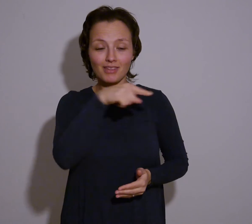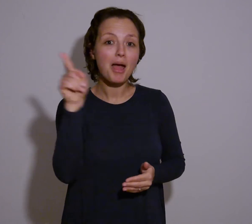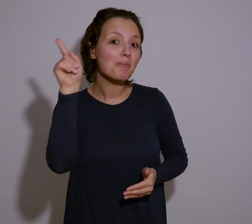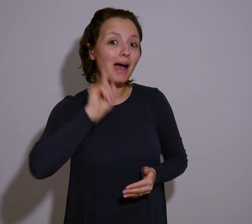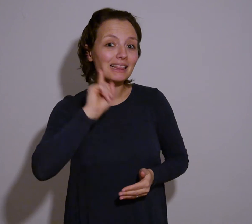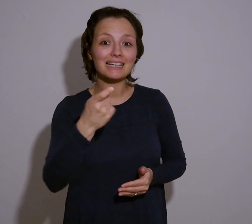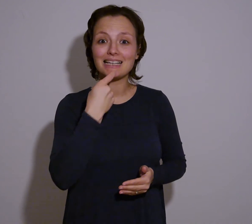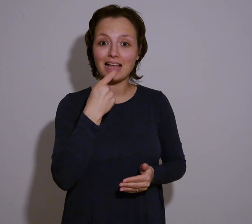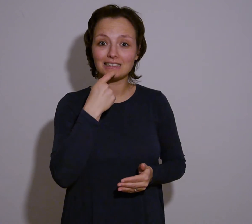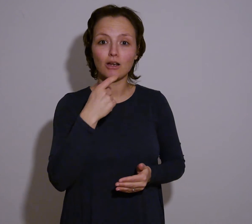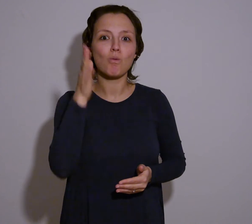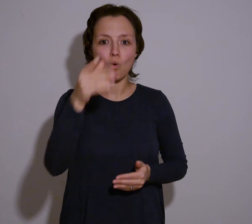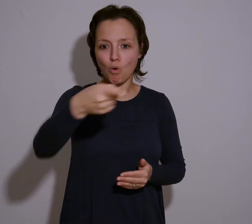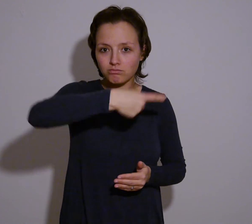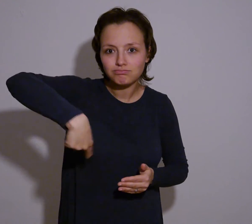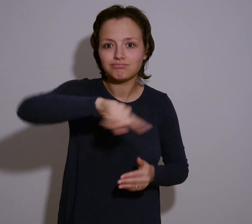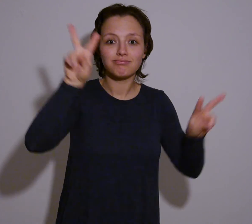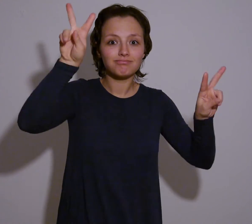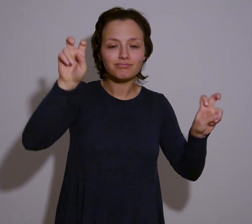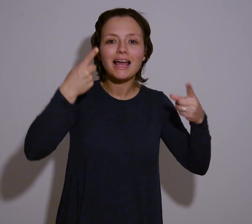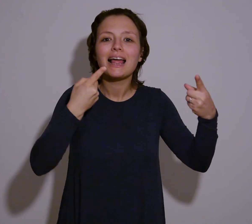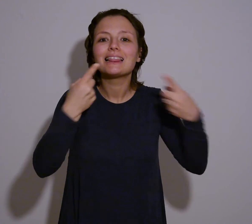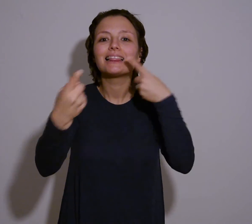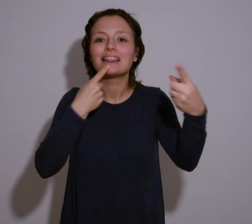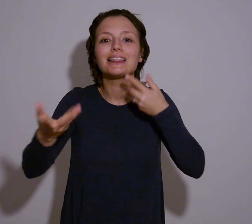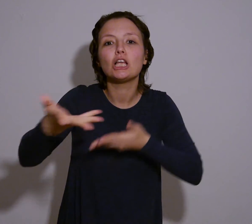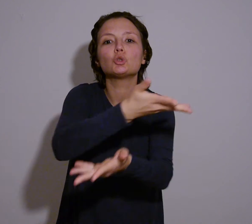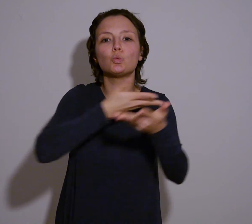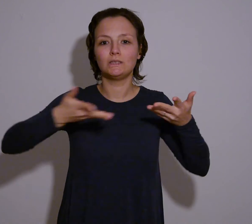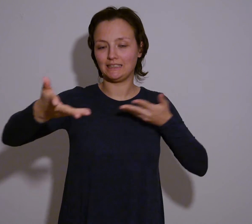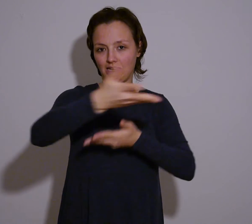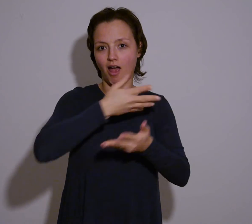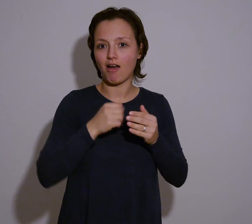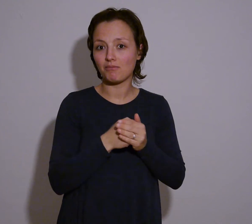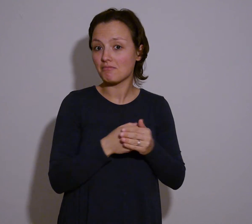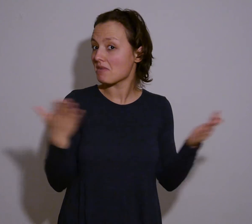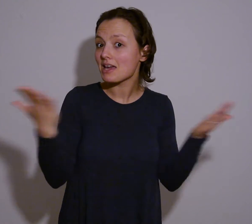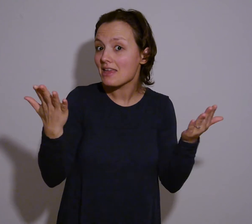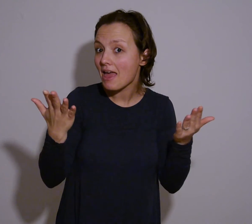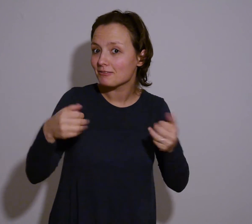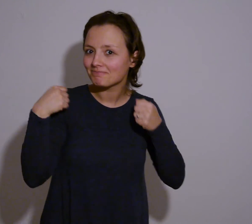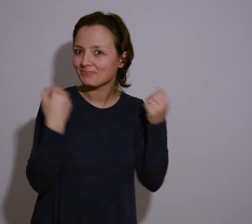Imeli bomo diskusijo na temo maternega jezika. Kje pa?